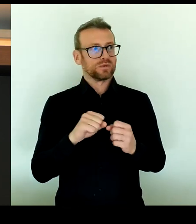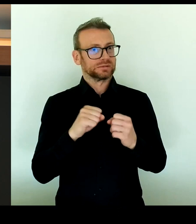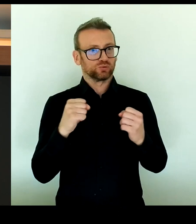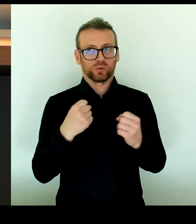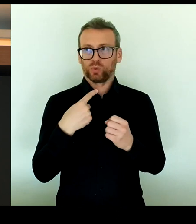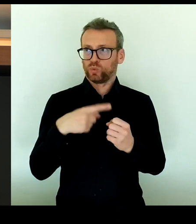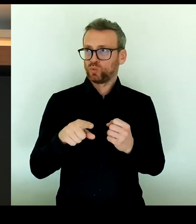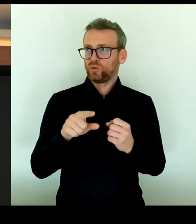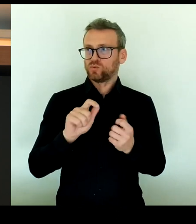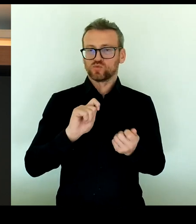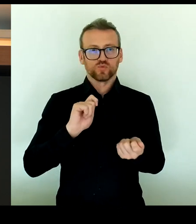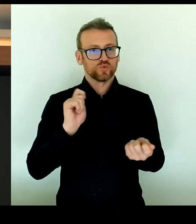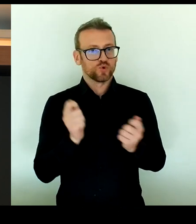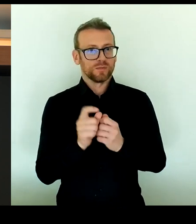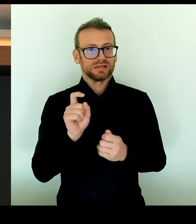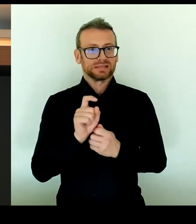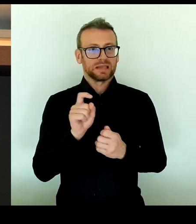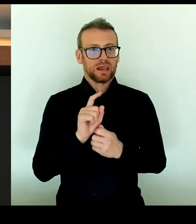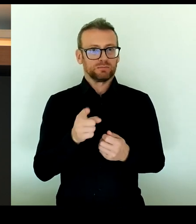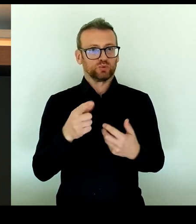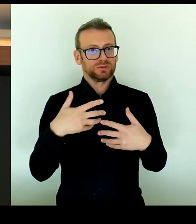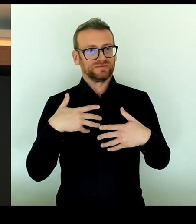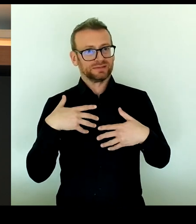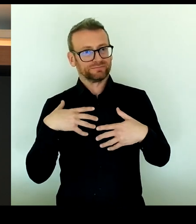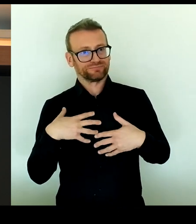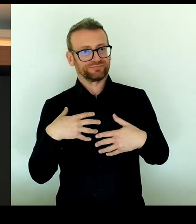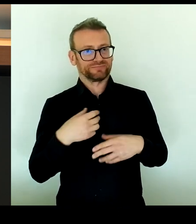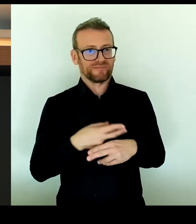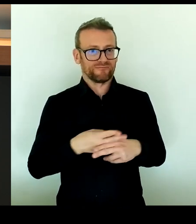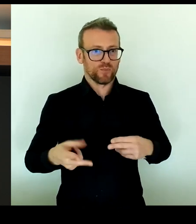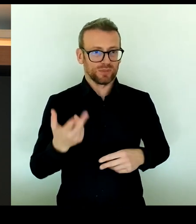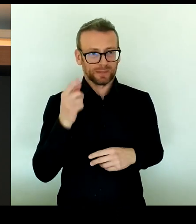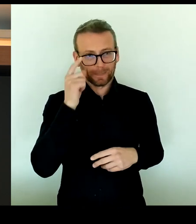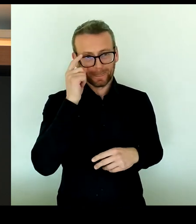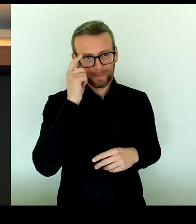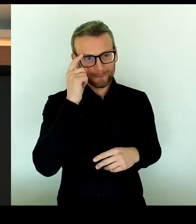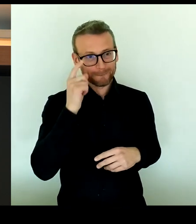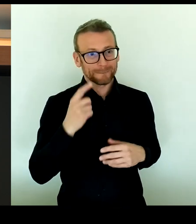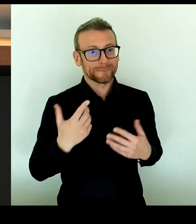Seit 2018 mahnt die Datenschutzbeauftragte eine Novg